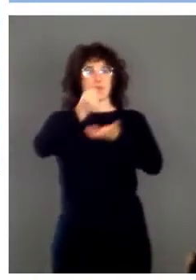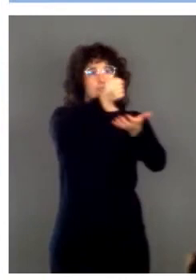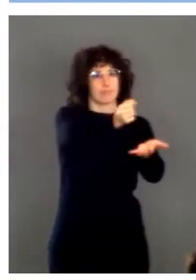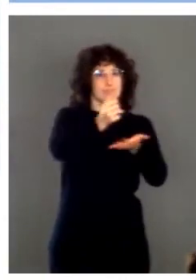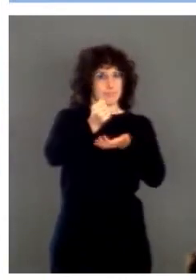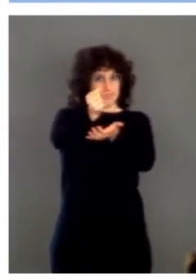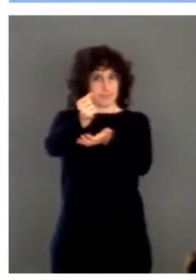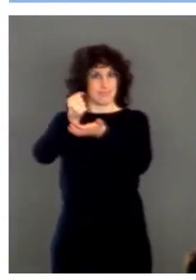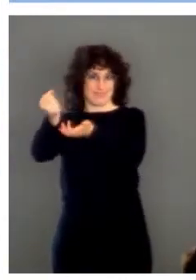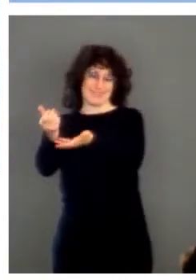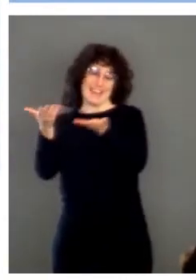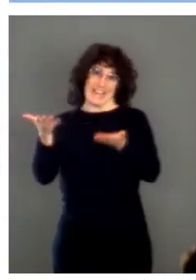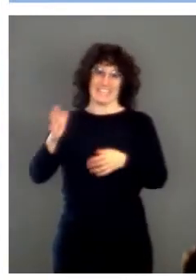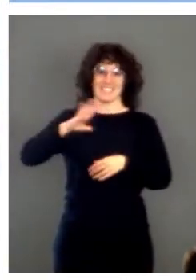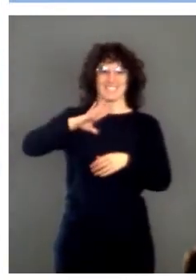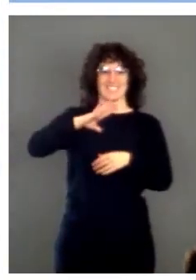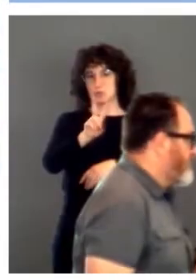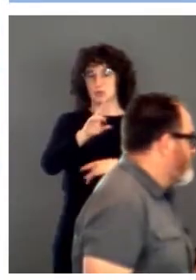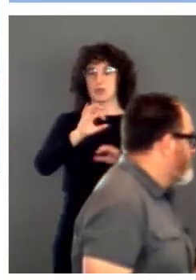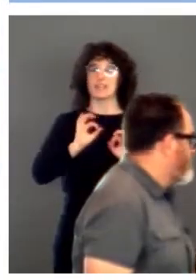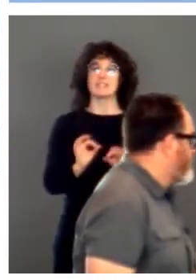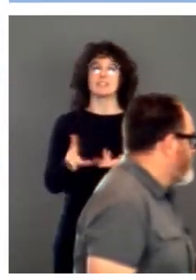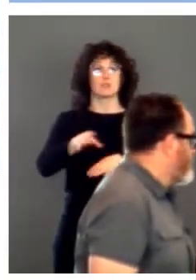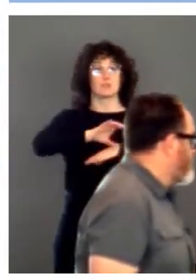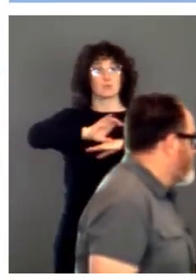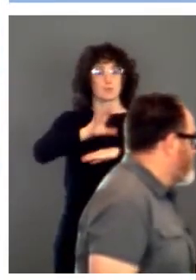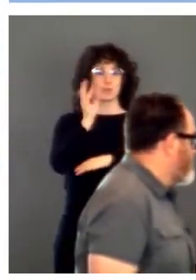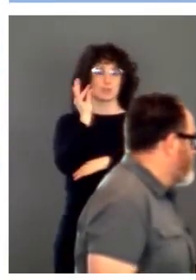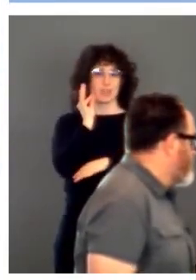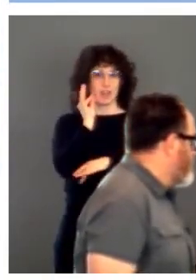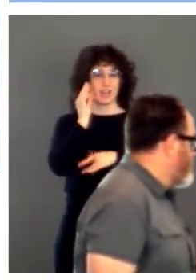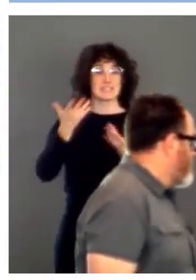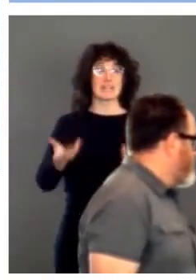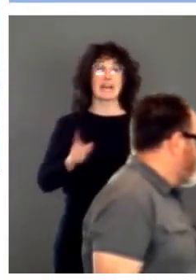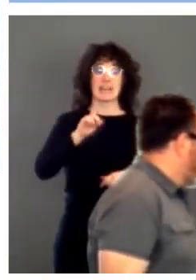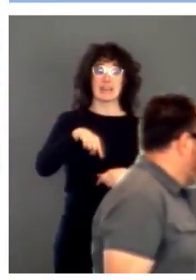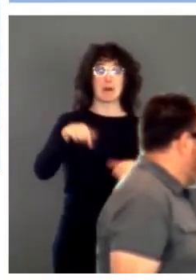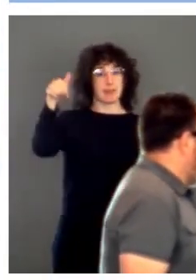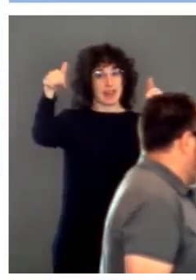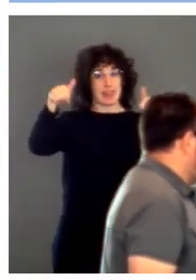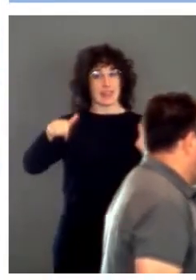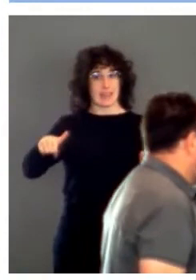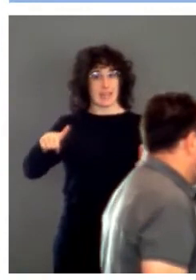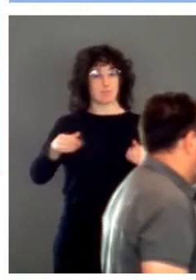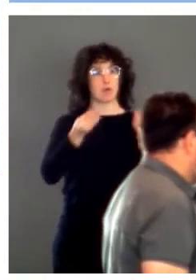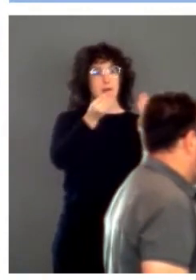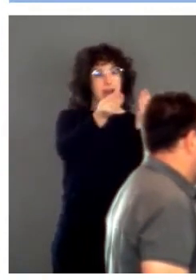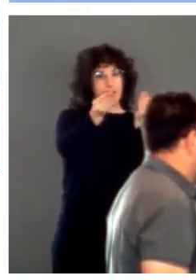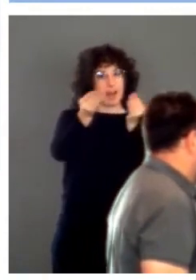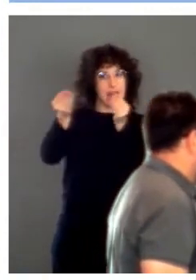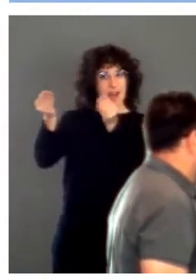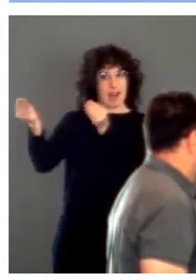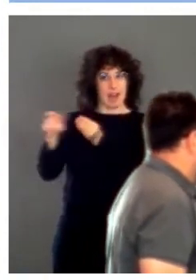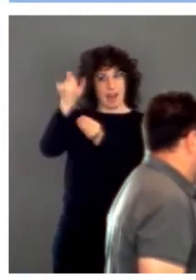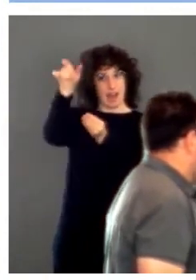Carmen Maeztu Consejera Muchísimas gracias Cada diploma lo va a entregar una persona del Consejo Navarro de trabajo